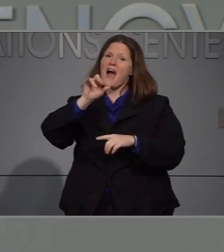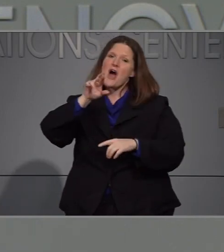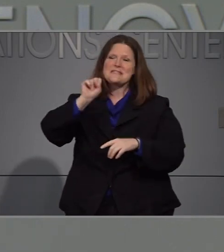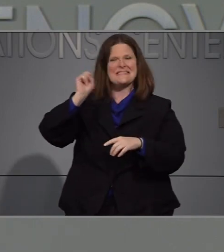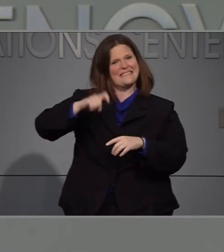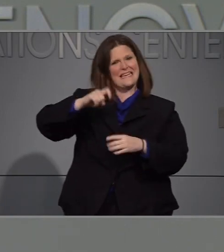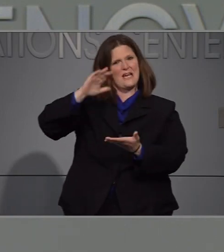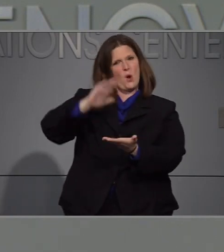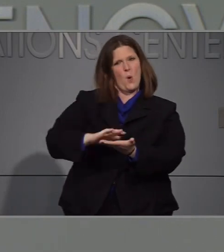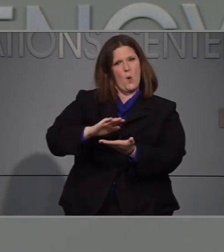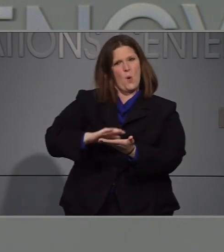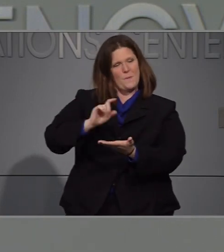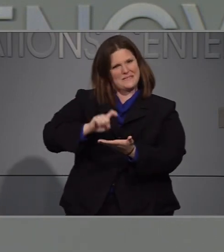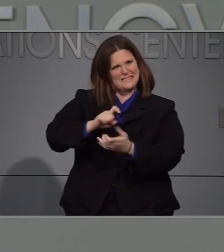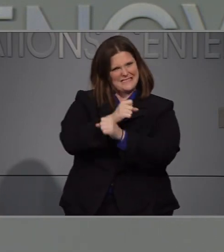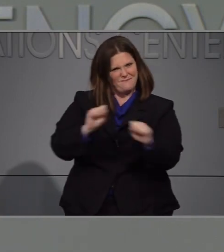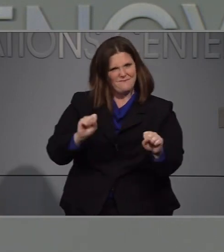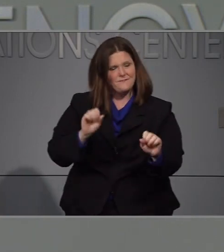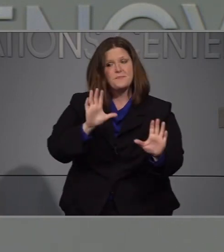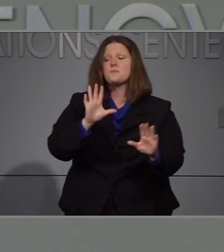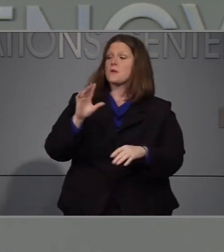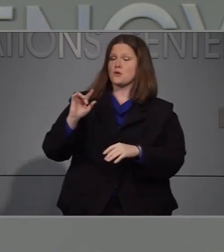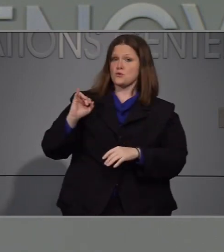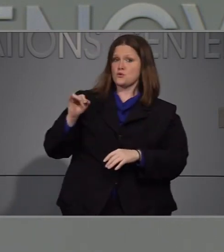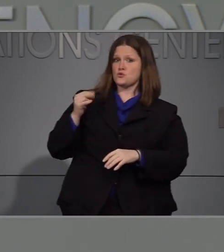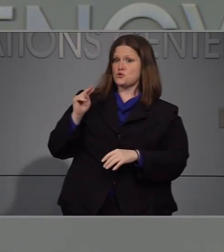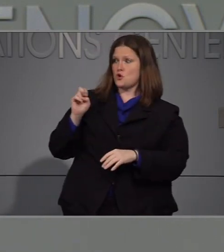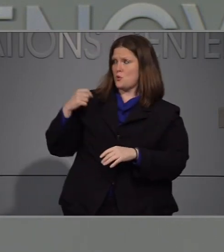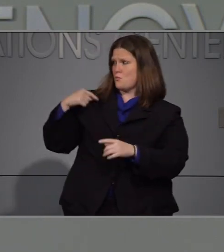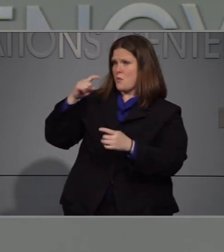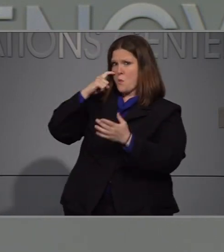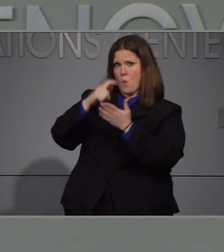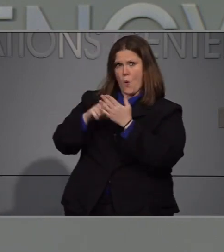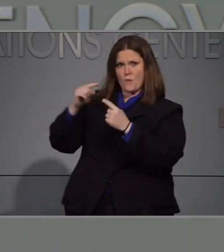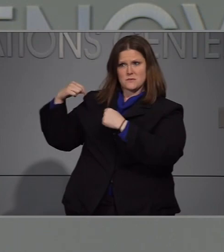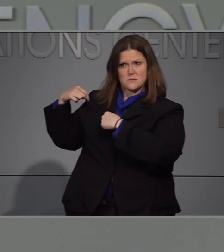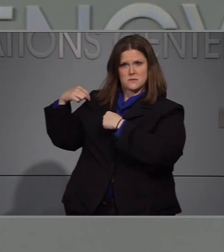ciudadanos de que el nivel se mantenga bajo lo que hemos visto en junio ese preocuparse